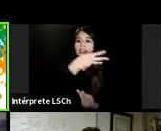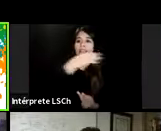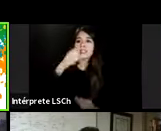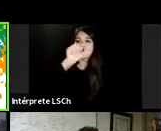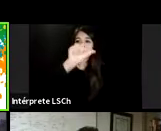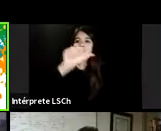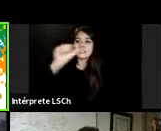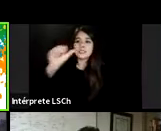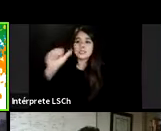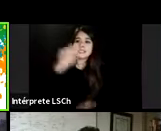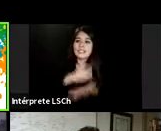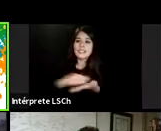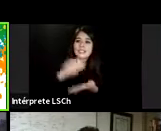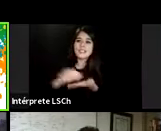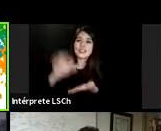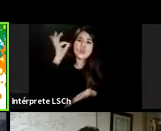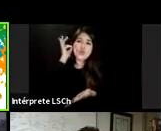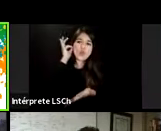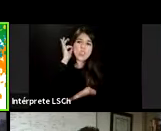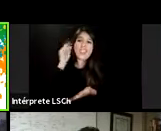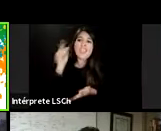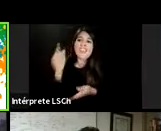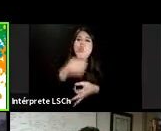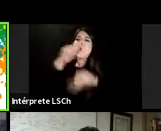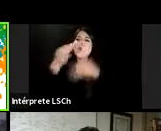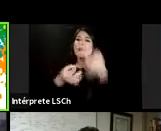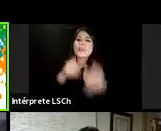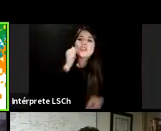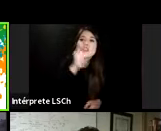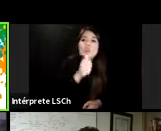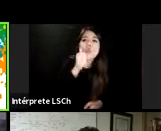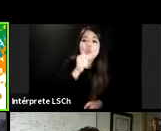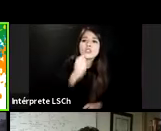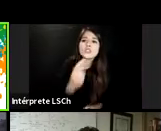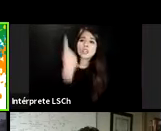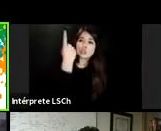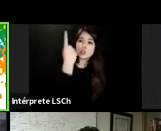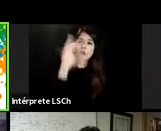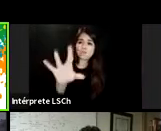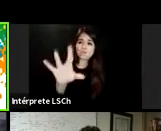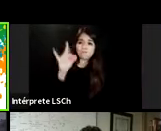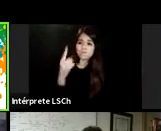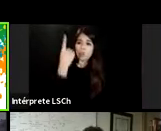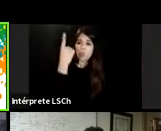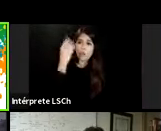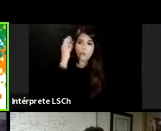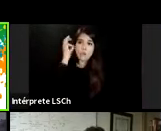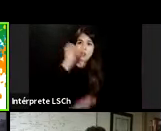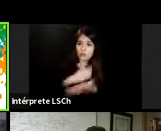que recomienda a una autora cada día. Y bien les recuerdo que al final de la